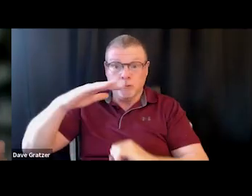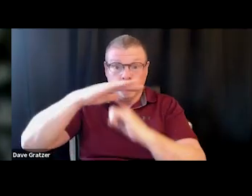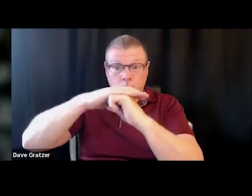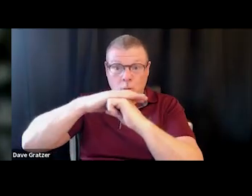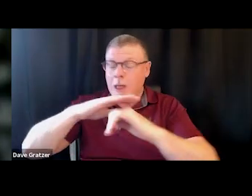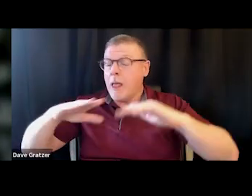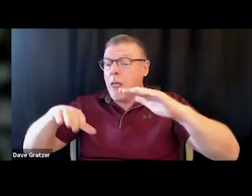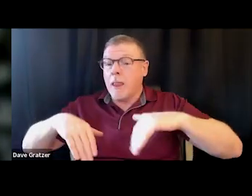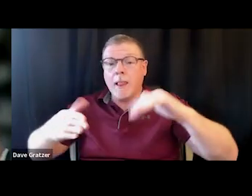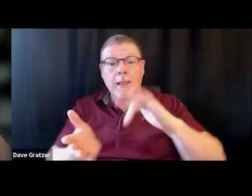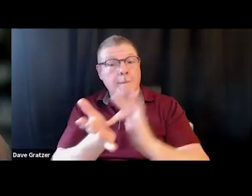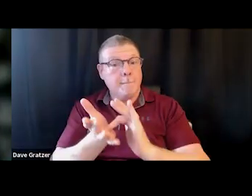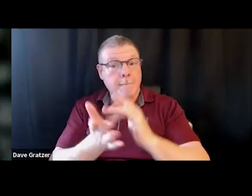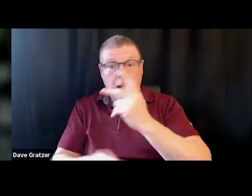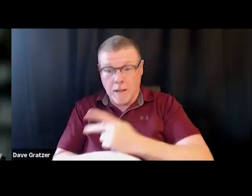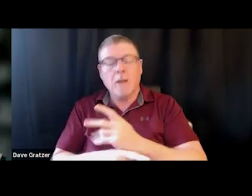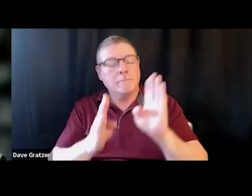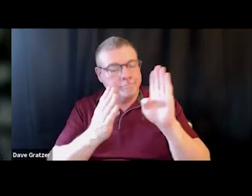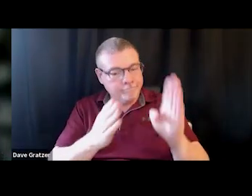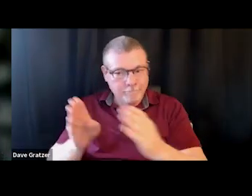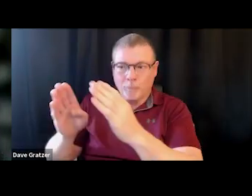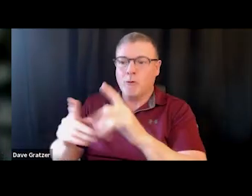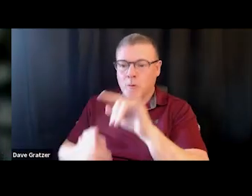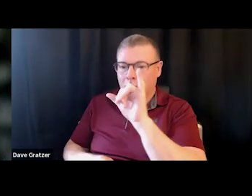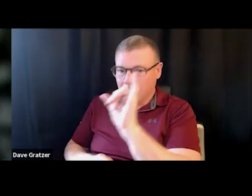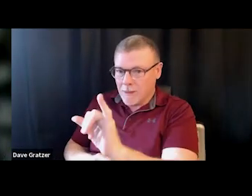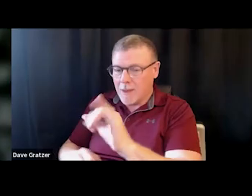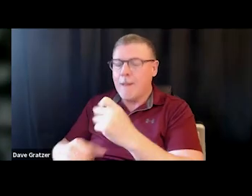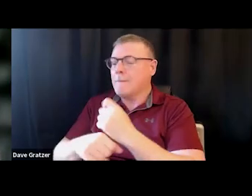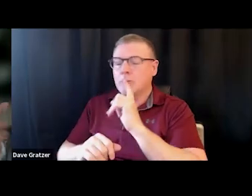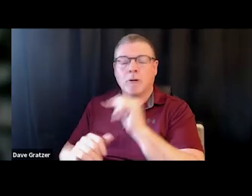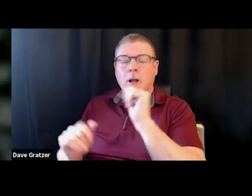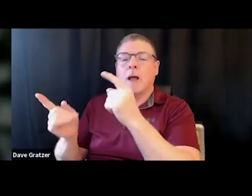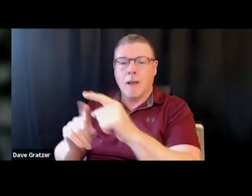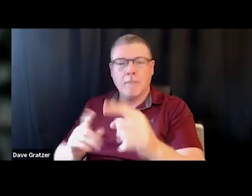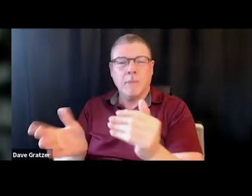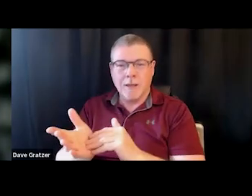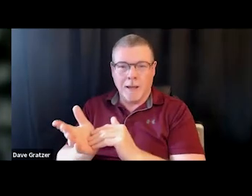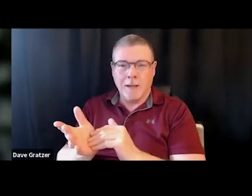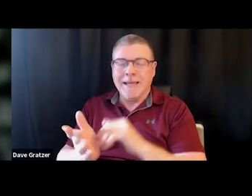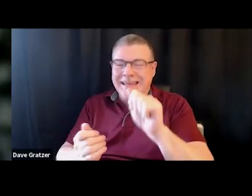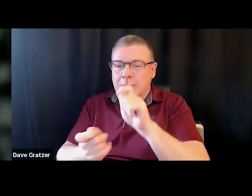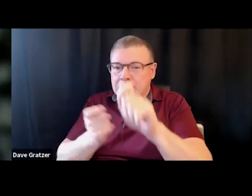querrán referir eso para que puedan monitorear y asegurarse de que eso no vuelva a suceder. Entonces, pueden ser síntomas específicos,